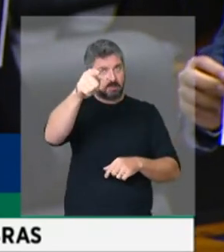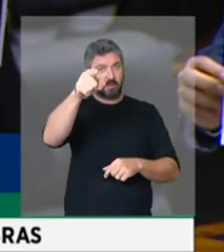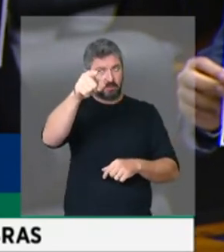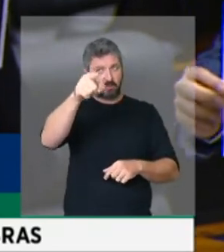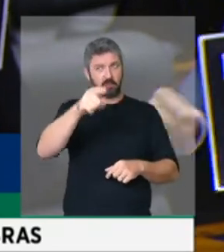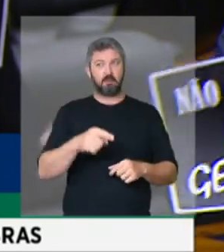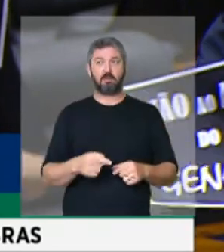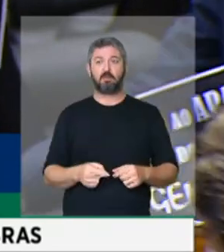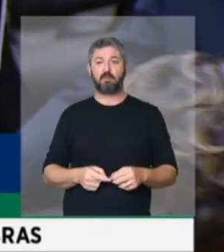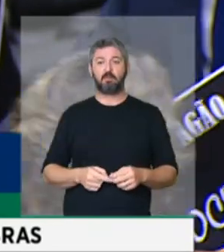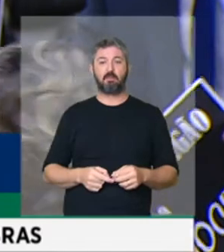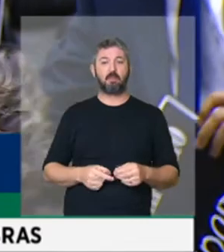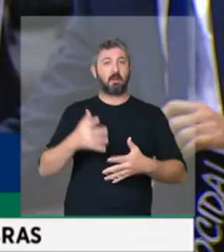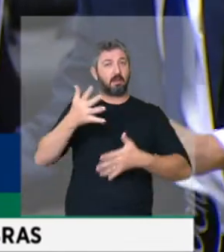ISSO, O FATO DE SER REMOTO NÃO IMPEDE UMA COMISSÃO QUE